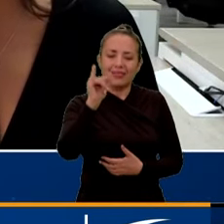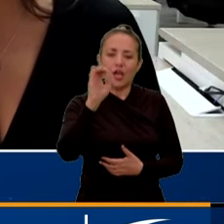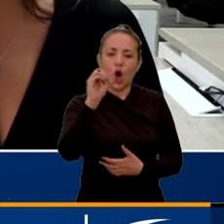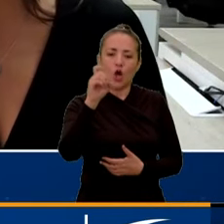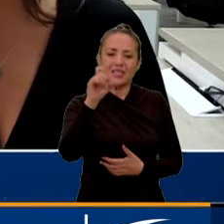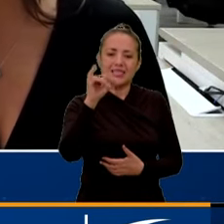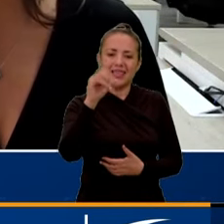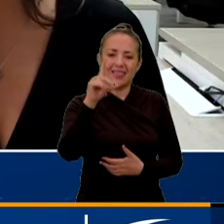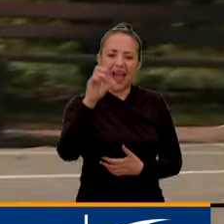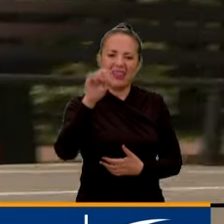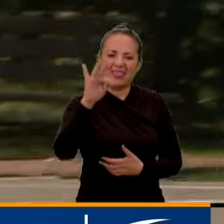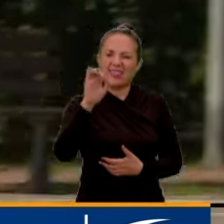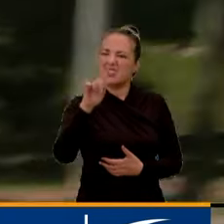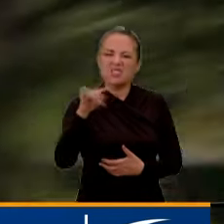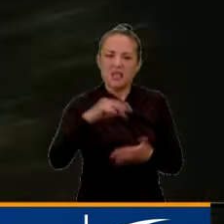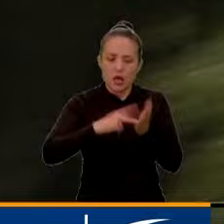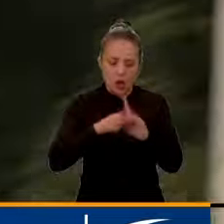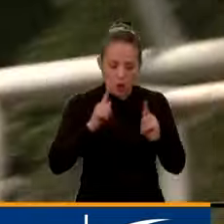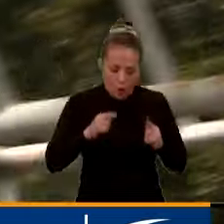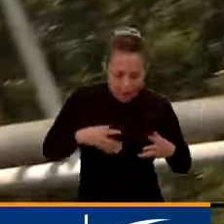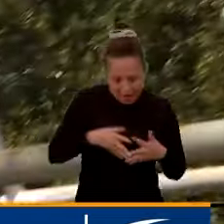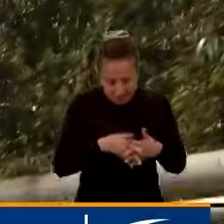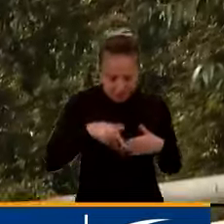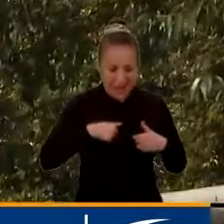absolutamente necesario, los